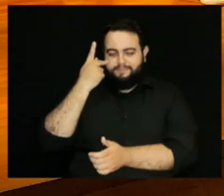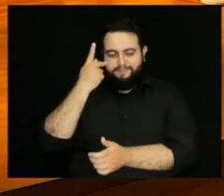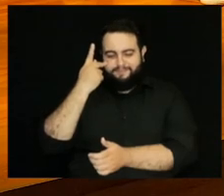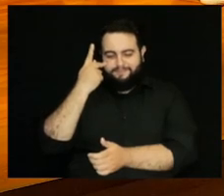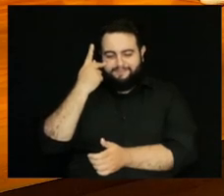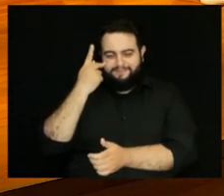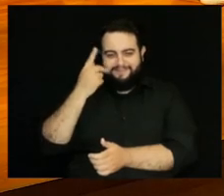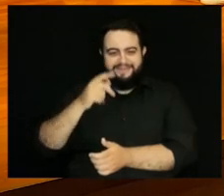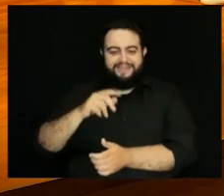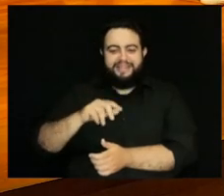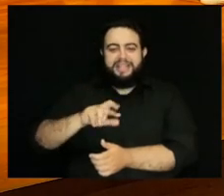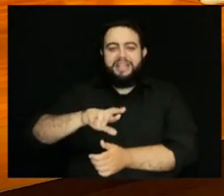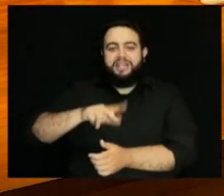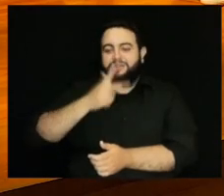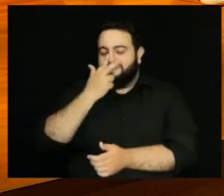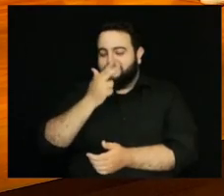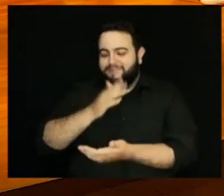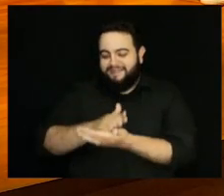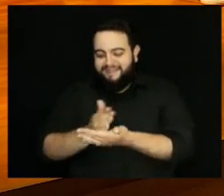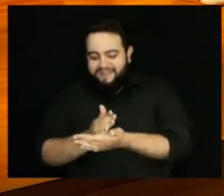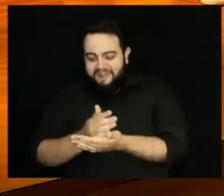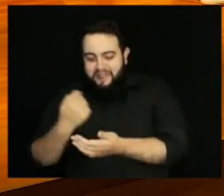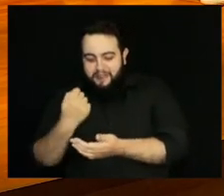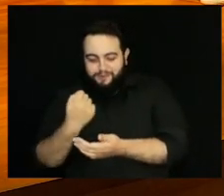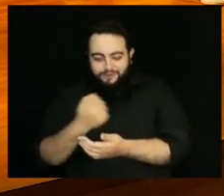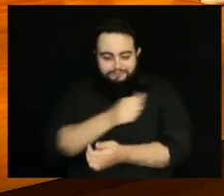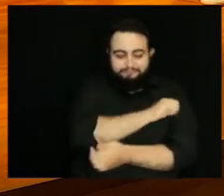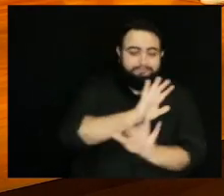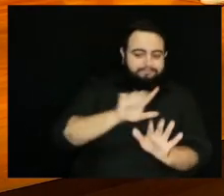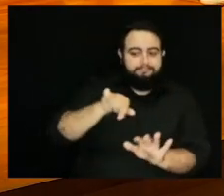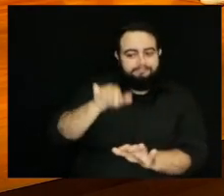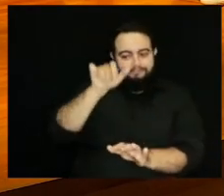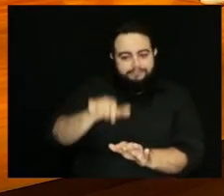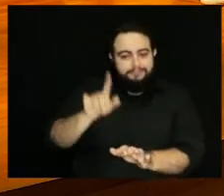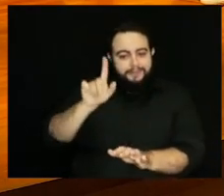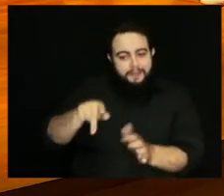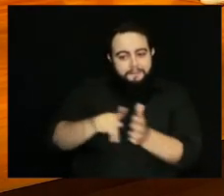a brasa nem pros gaúchos nem pros cariocas. Ele afirma, com todas as letras afirmou várias vezes, em